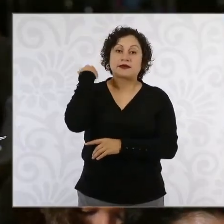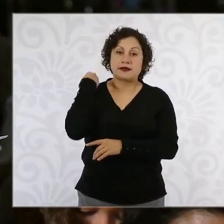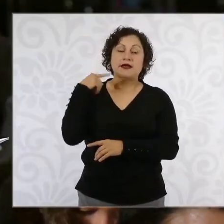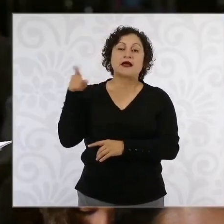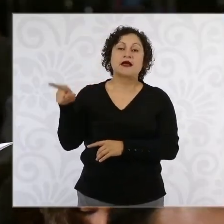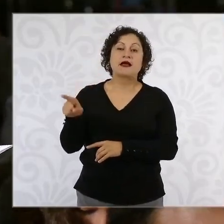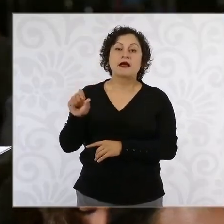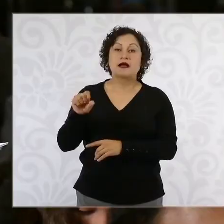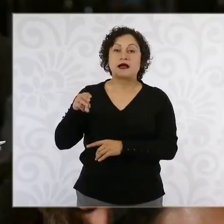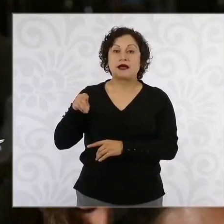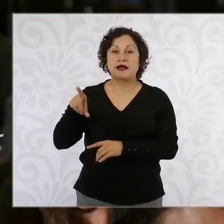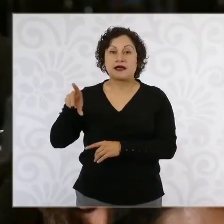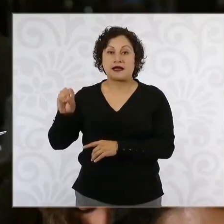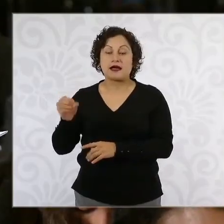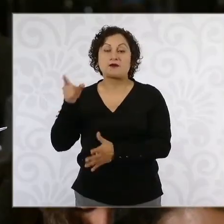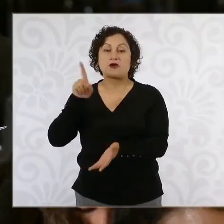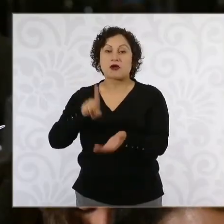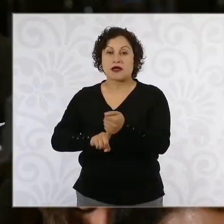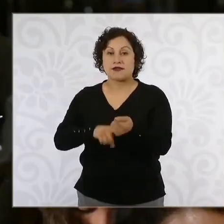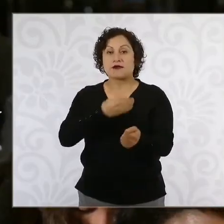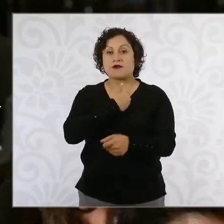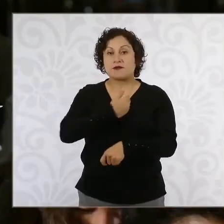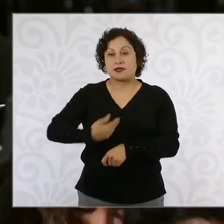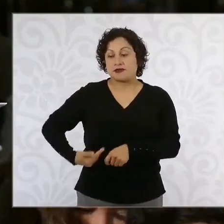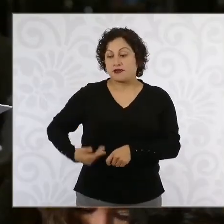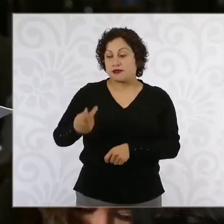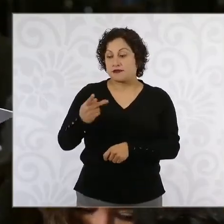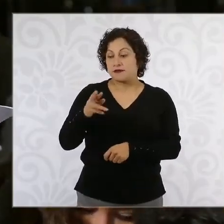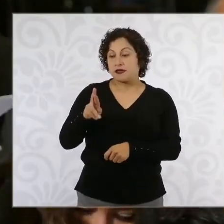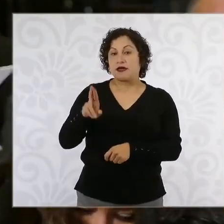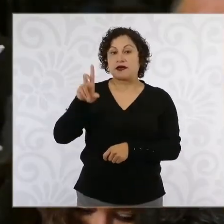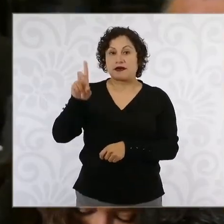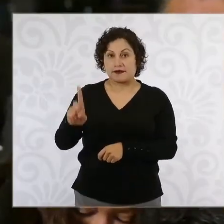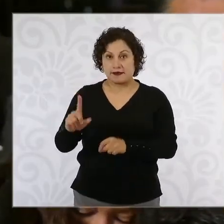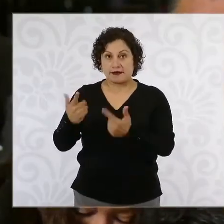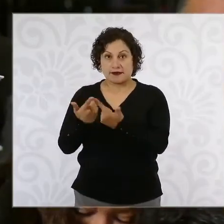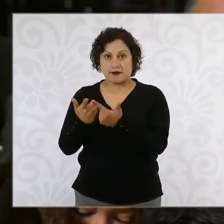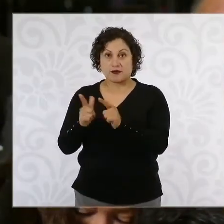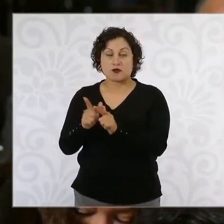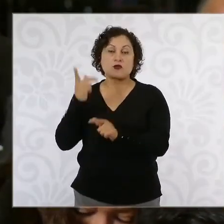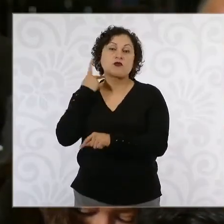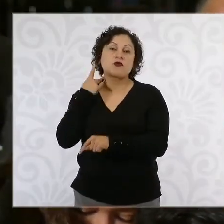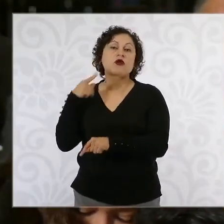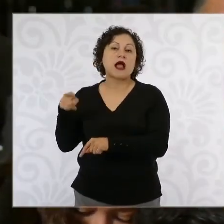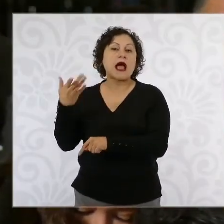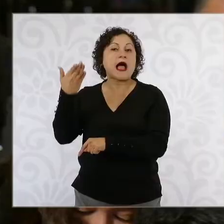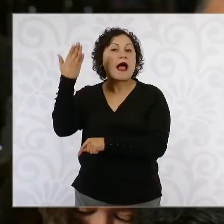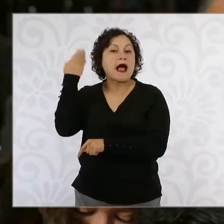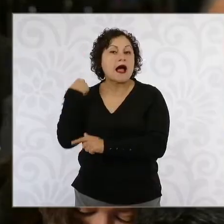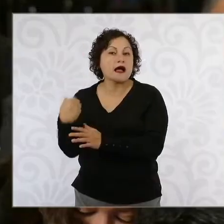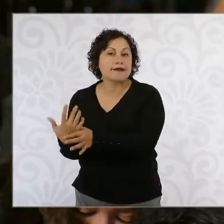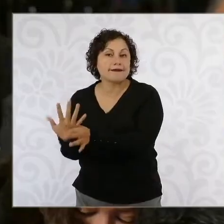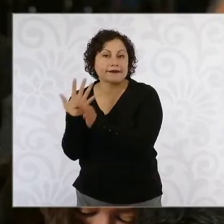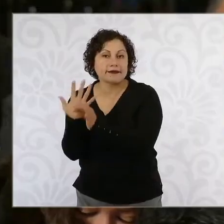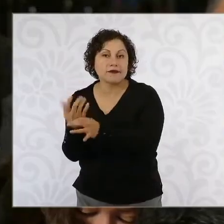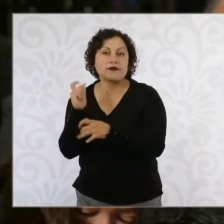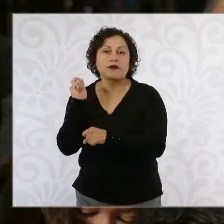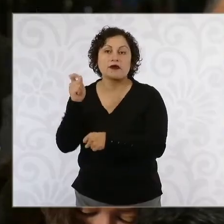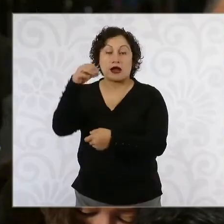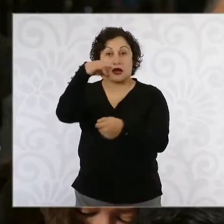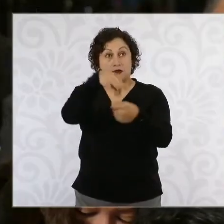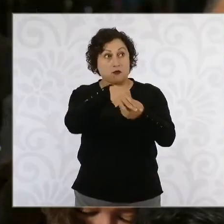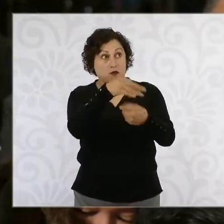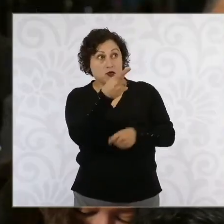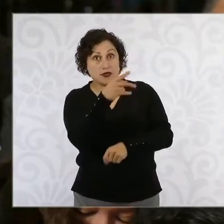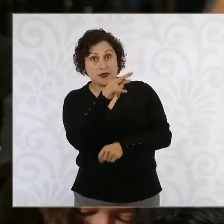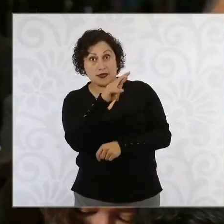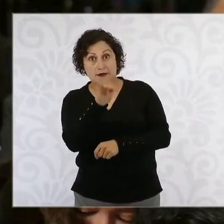ejecutivo Nacional del PRD en ese momento criticó y dijo al votar al pri Y la creación del foba proa